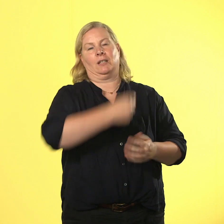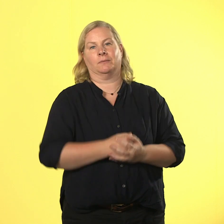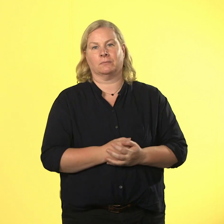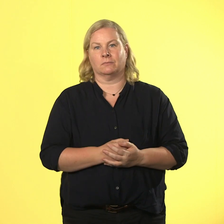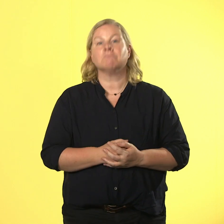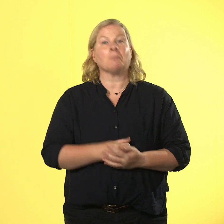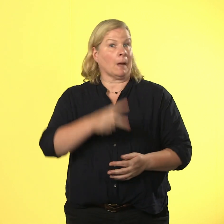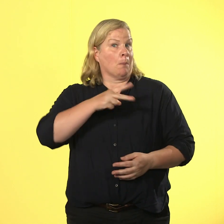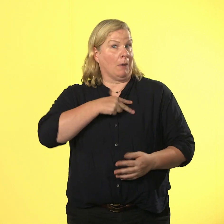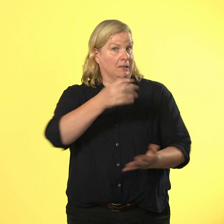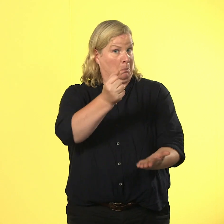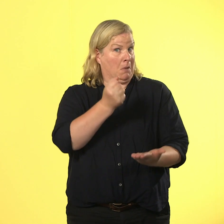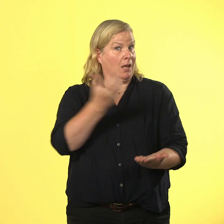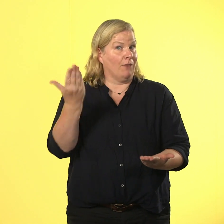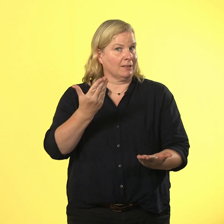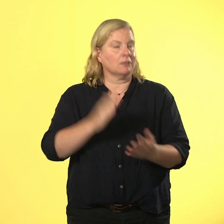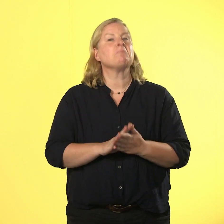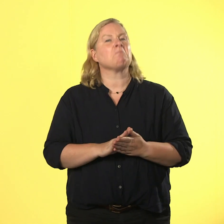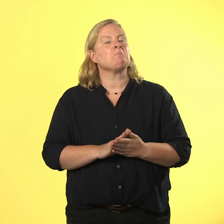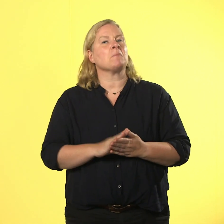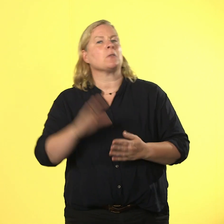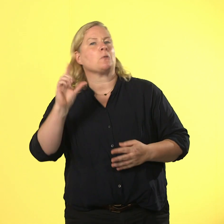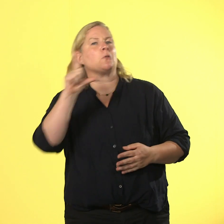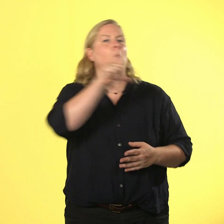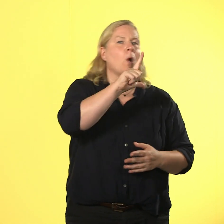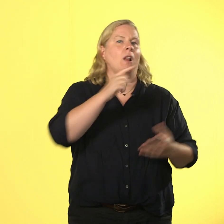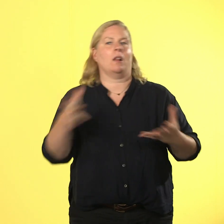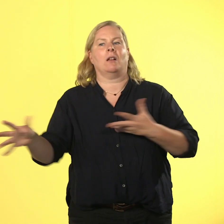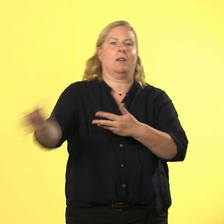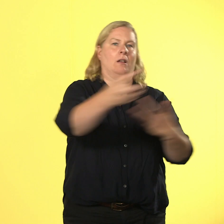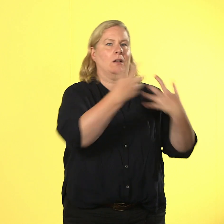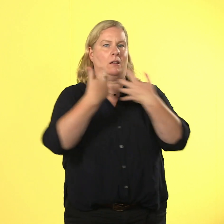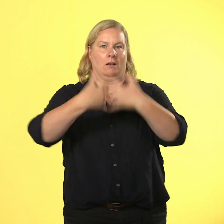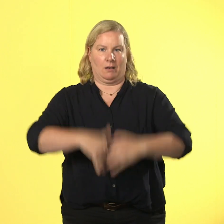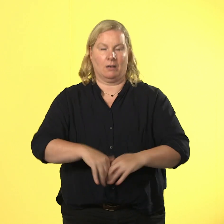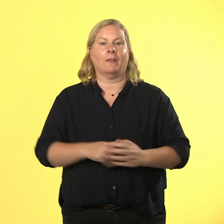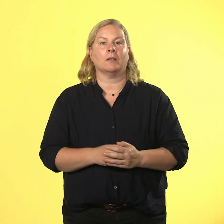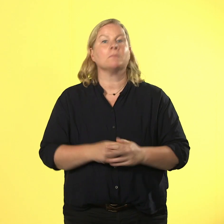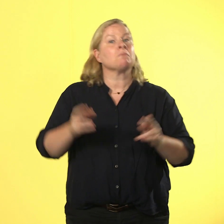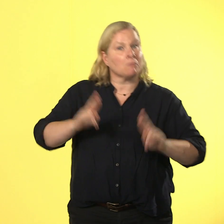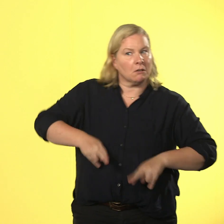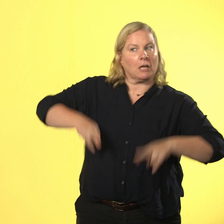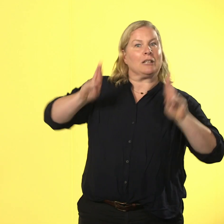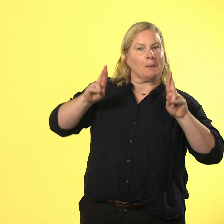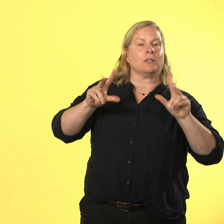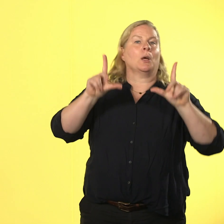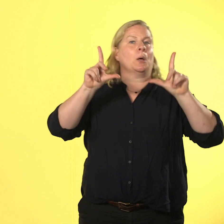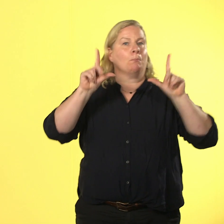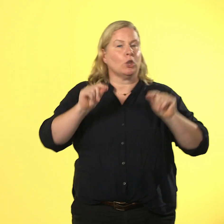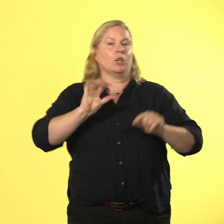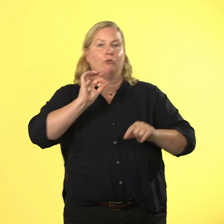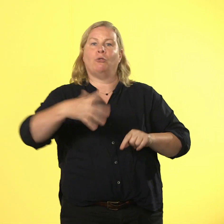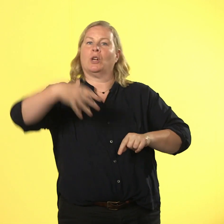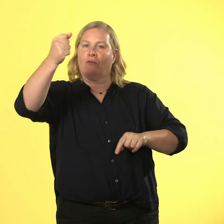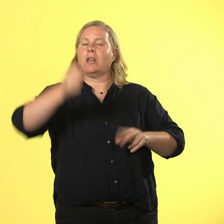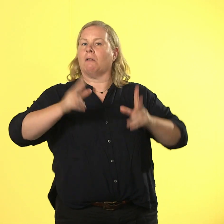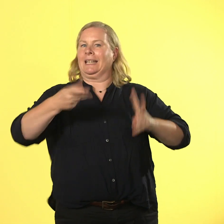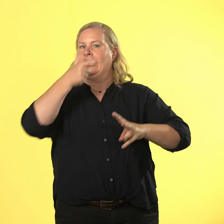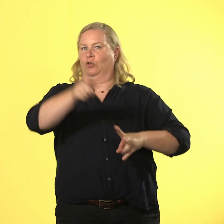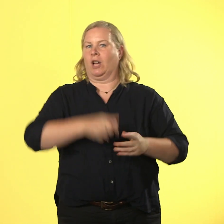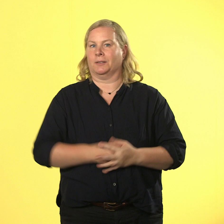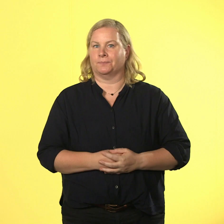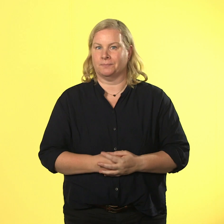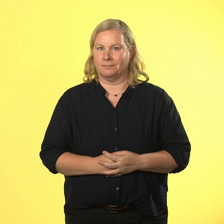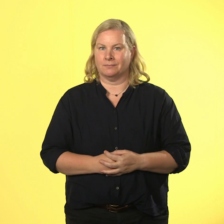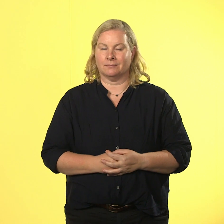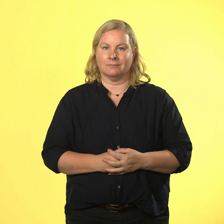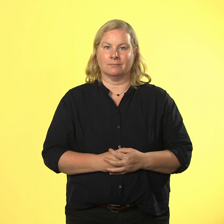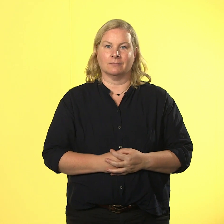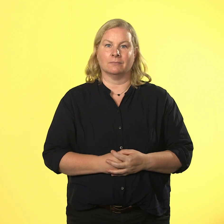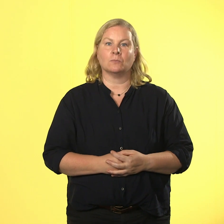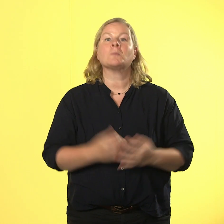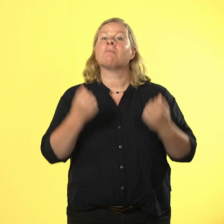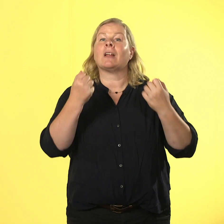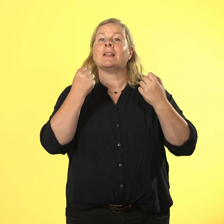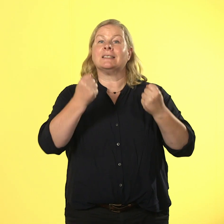ein cooles miteinander. respekt ist das zauberwort für gewinne.r sicherheitsbeauftragter nils liebt